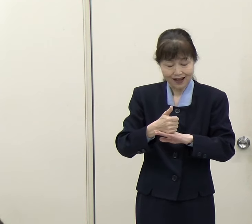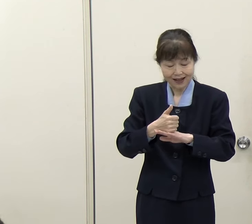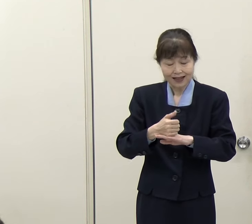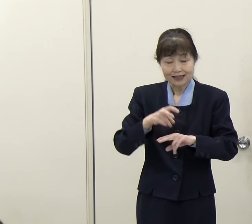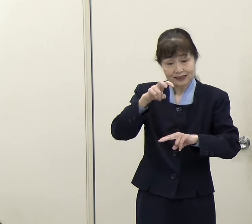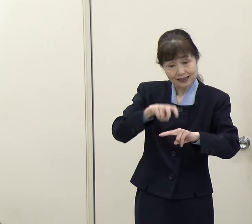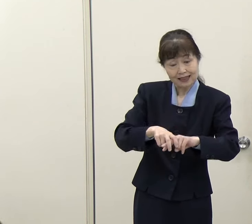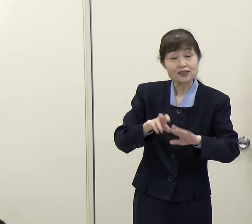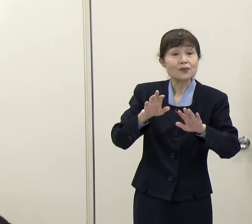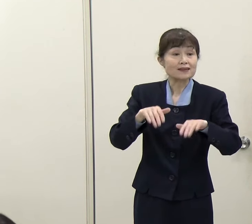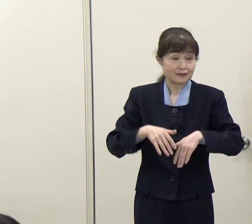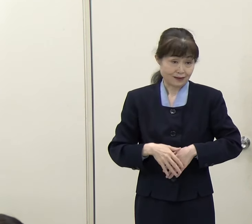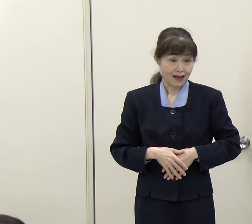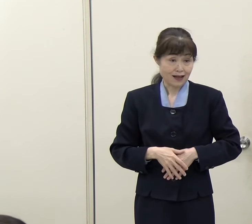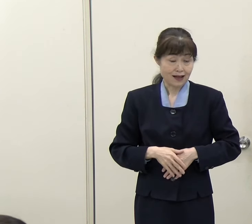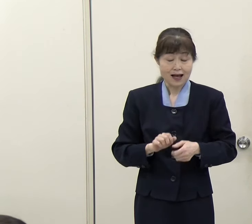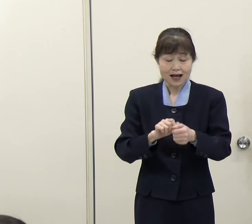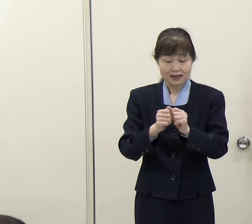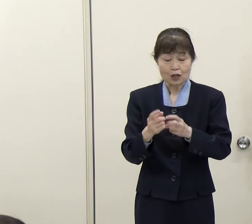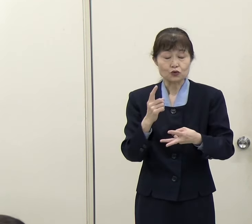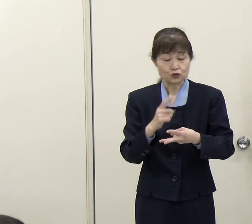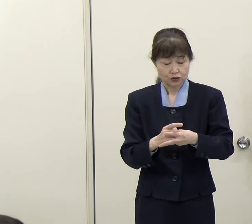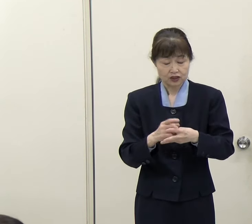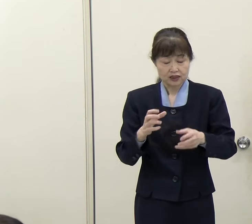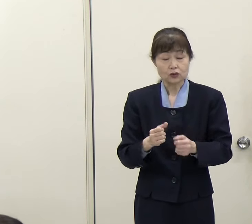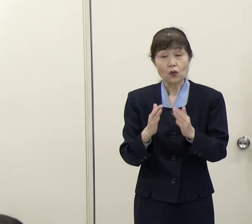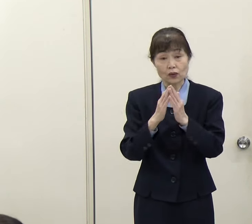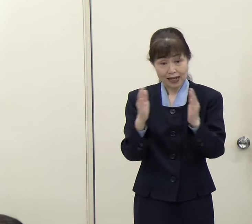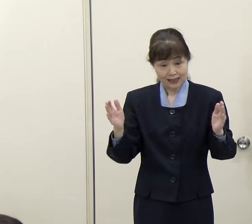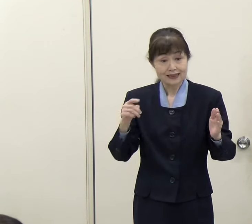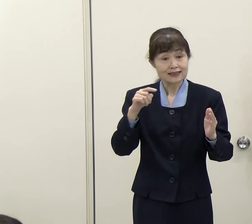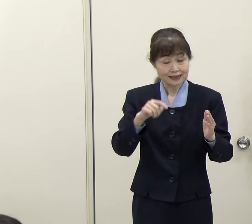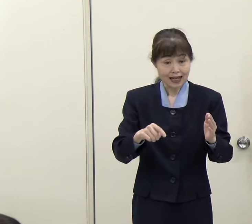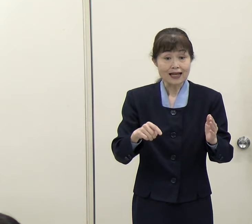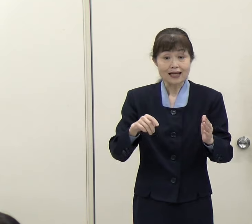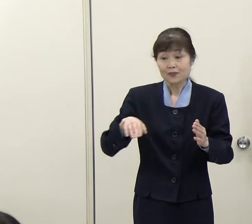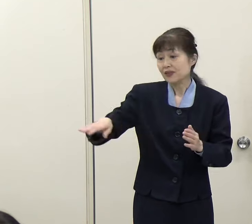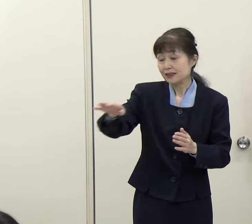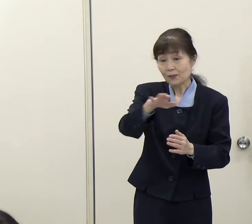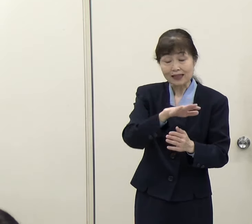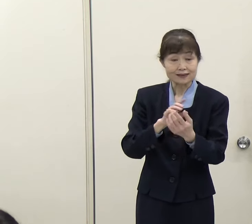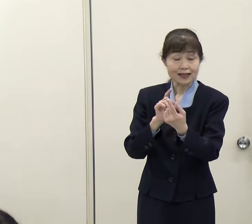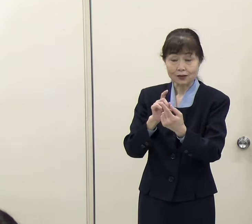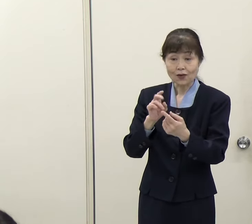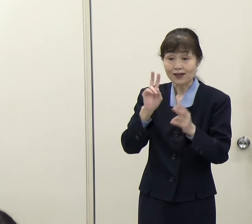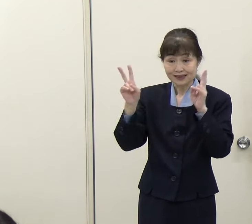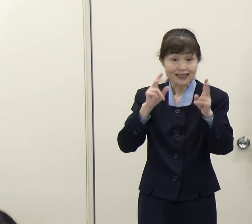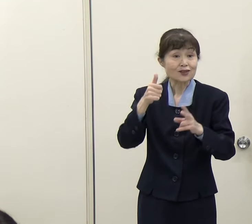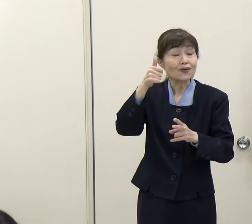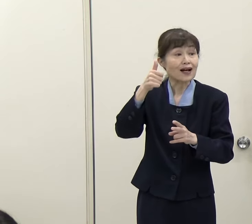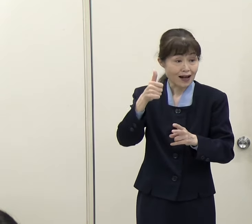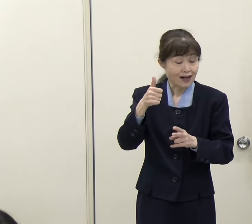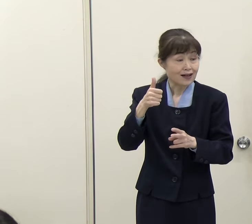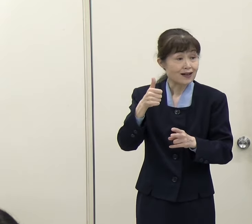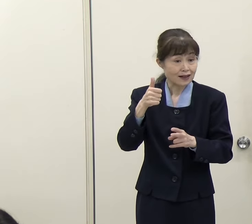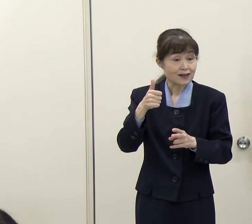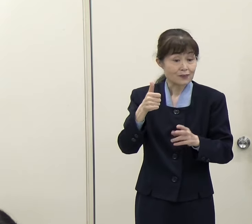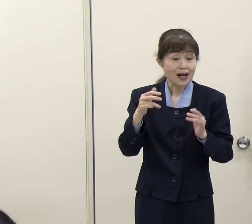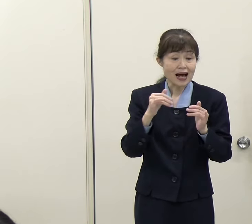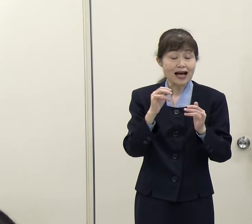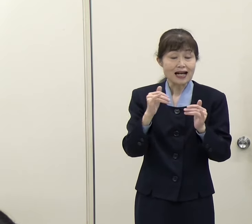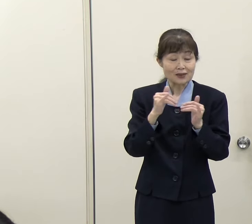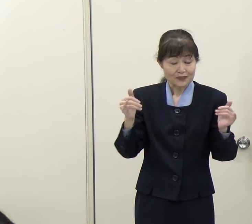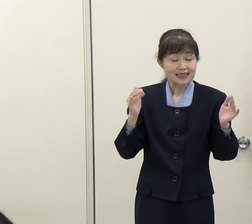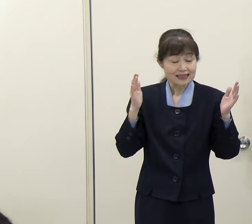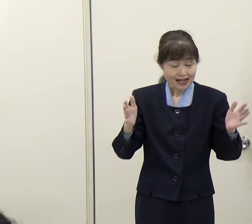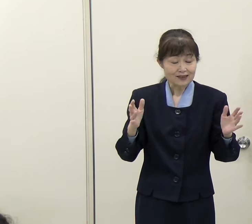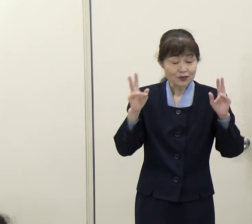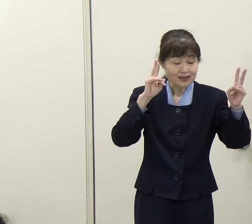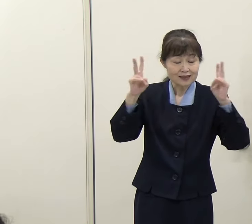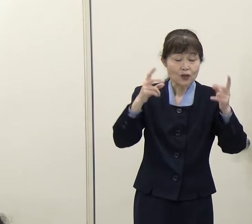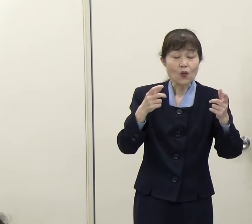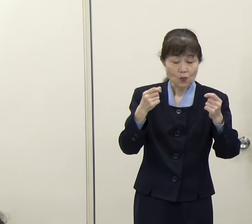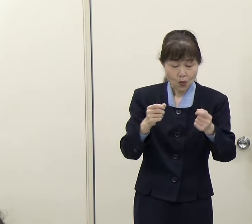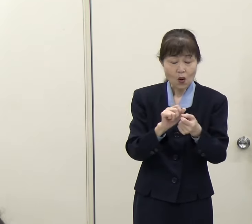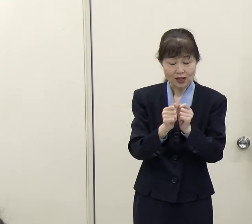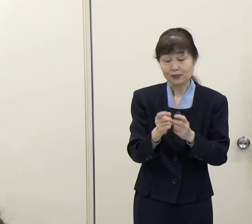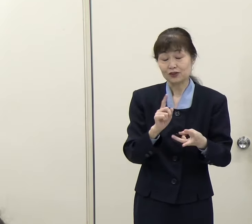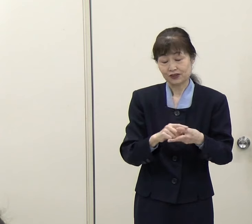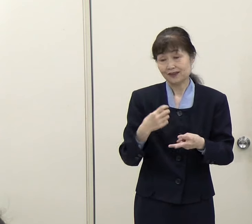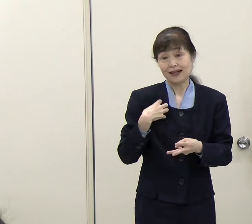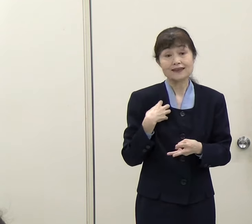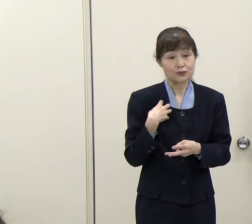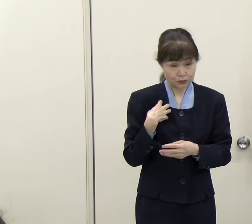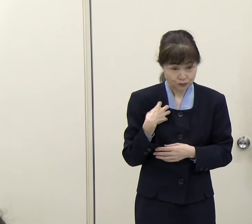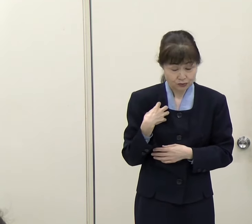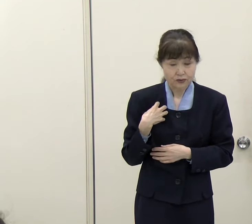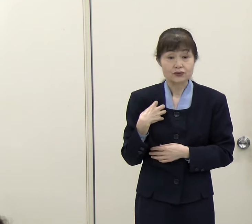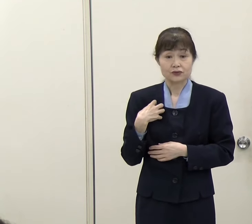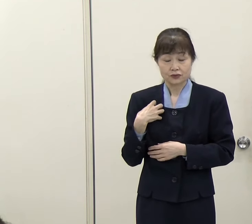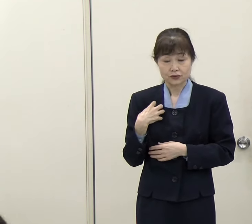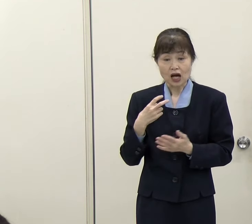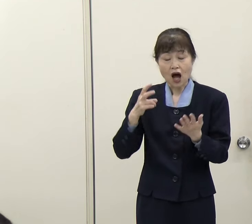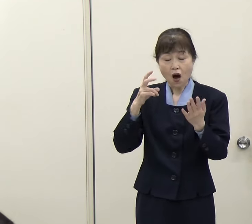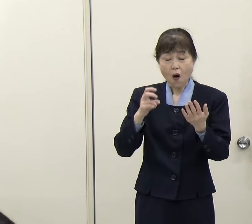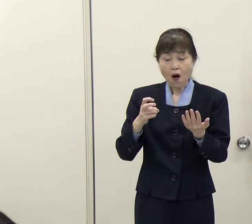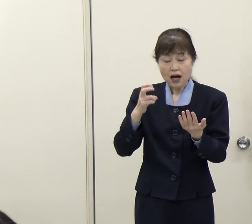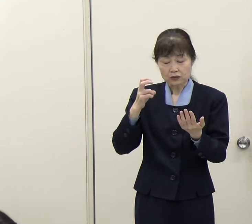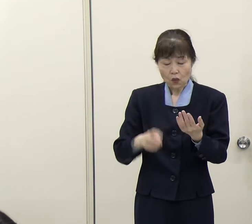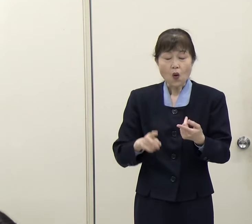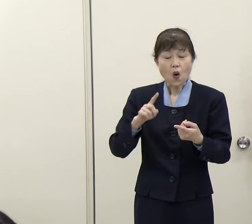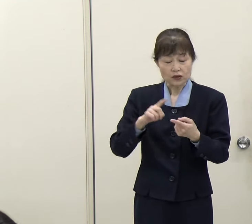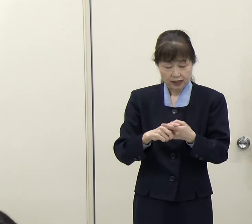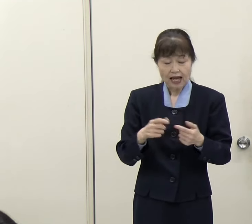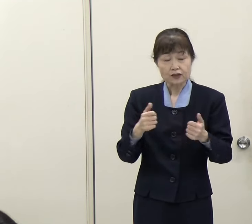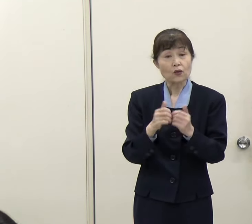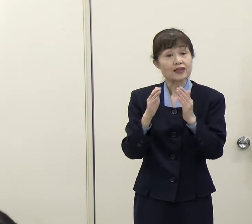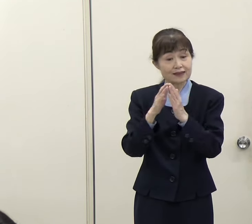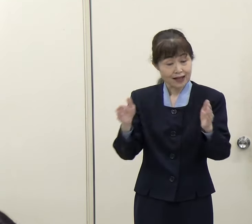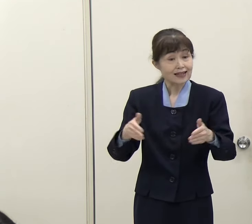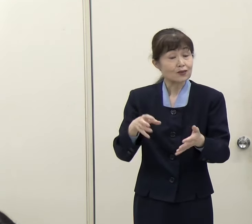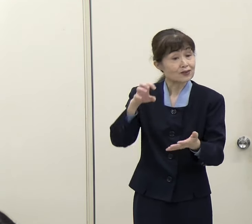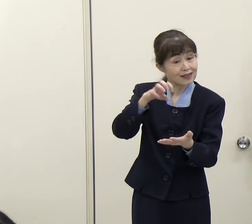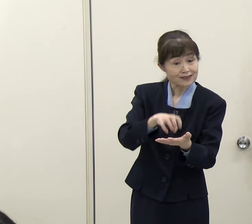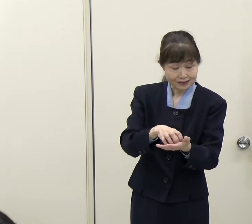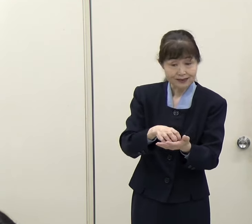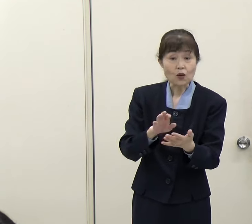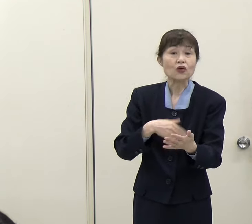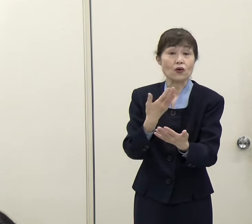この株主総会の場で河合社長から株主の皆様に対して、もちろん民間の企業の皆さんも株主でいらっしゃいますので、沿線市町村に対する法定協議会の設置を要請する旨、報告がなされました。